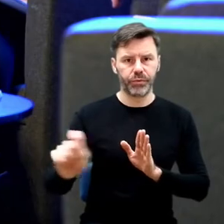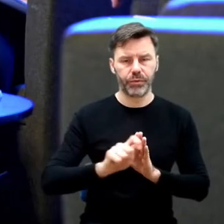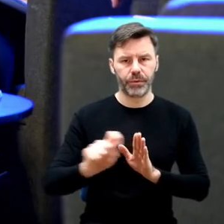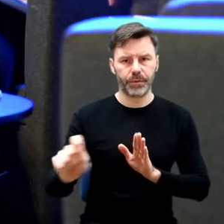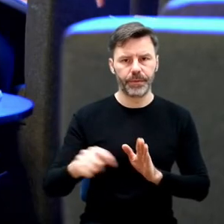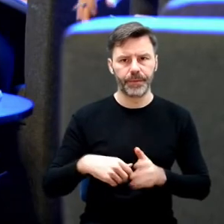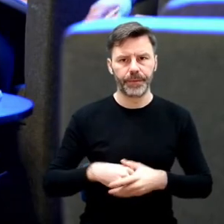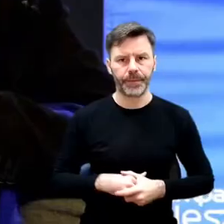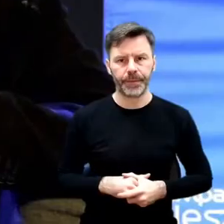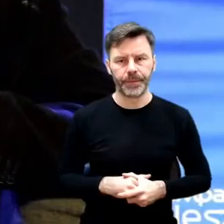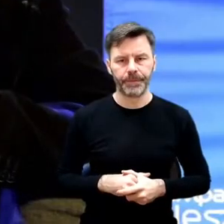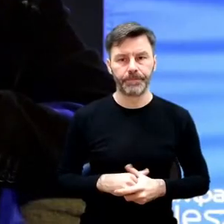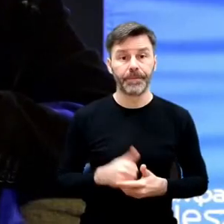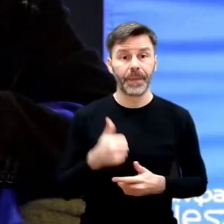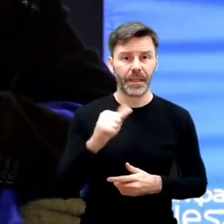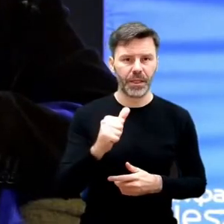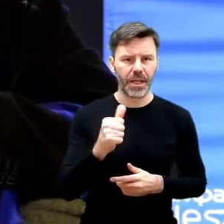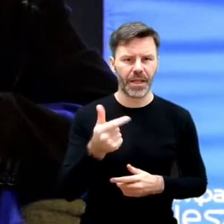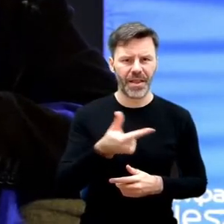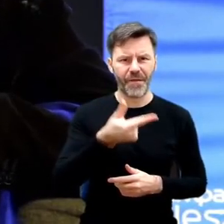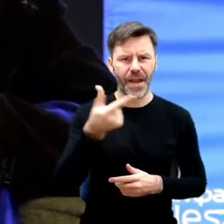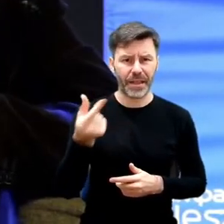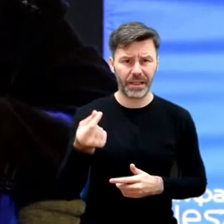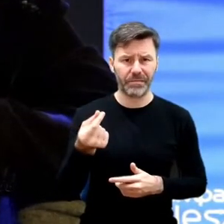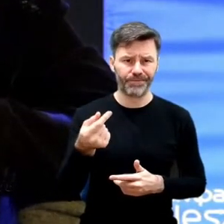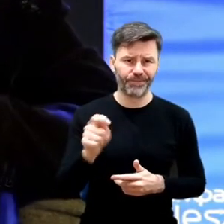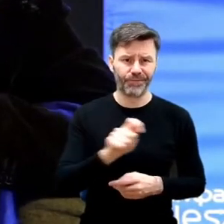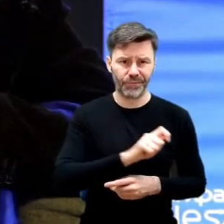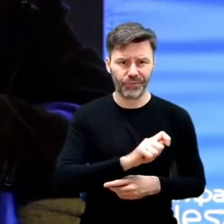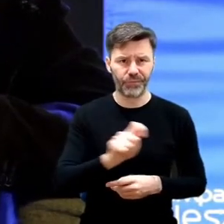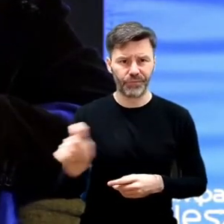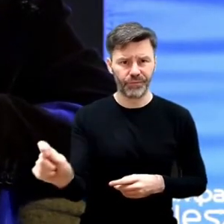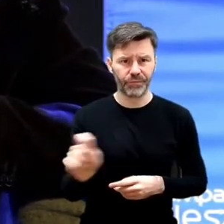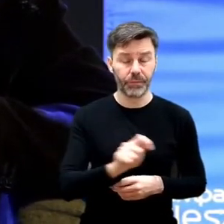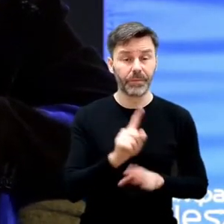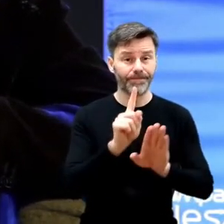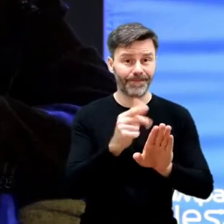Tak, że jednak te dwa dni w tygodniu. Ale to jest pewnie temat jeszcze na inną dyskusję.